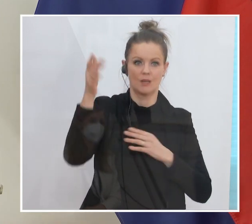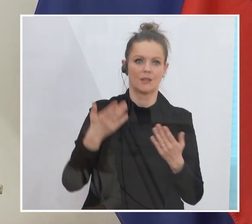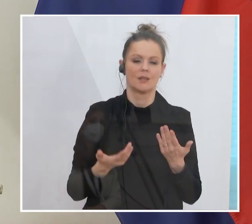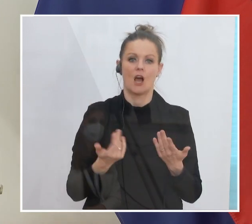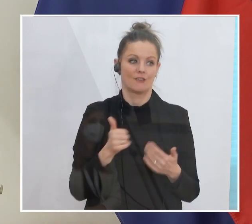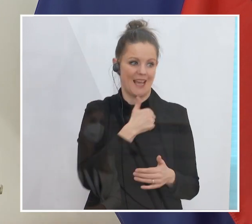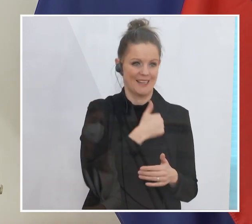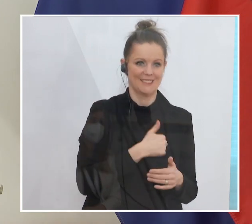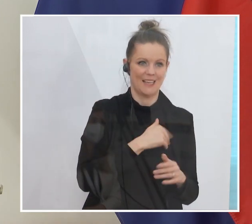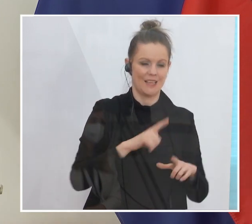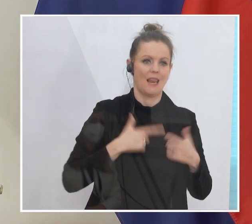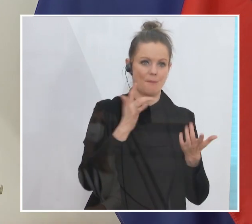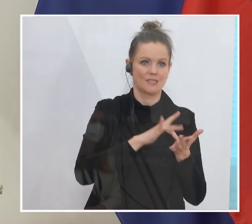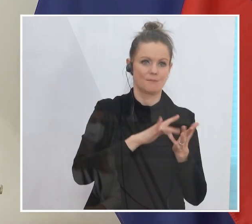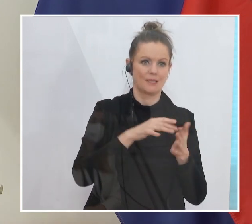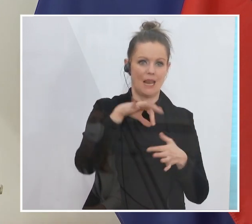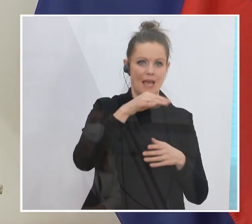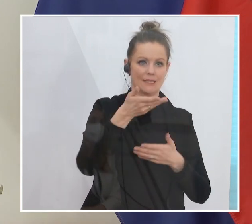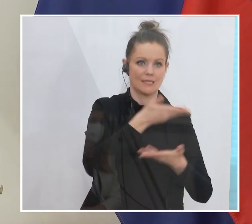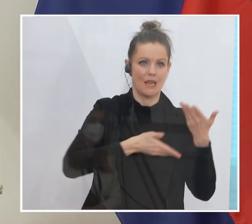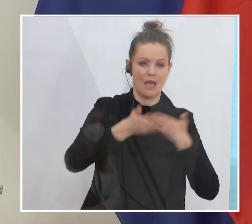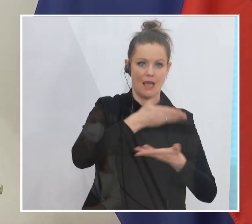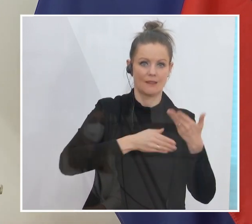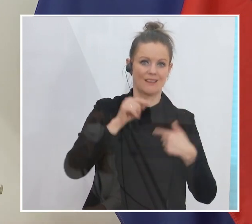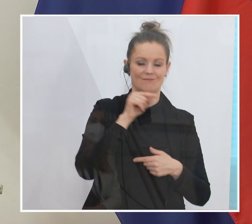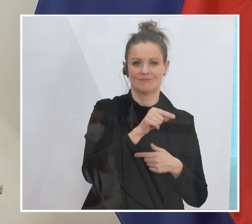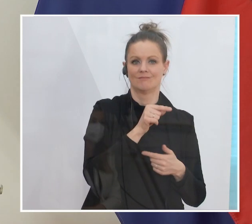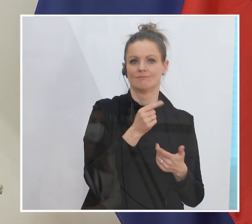einen Seite auch der Lebensmitteleinzelhandel die meisten der Lebensmitteleinzelhändler